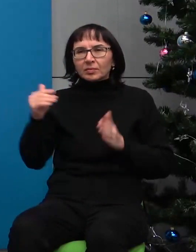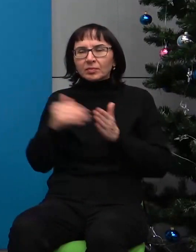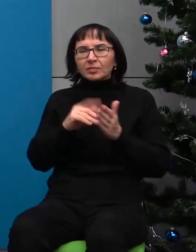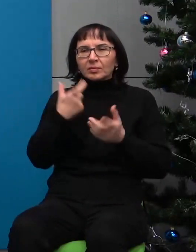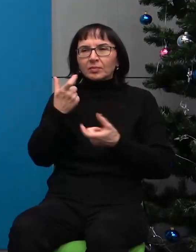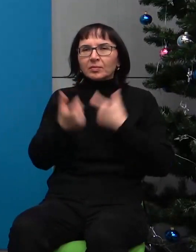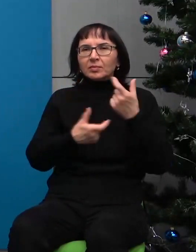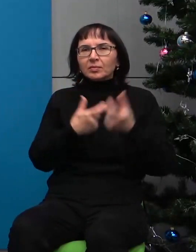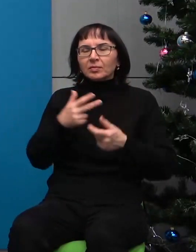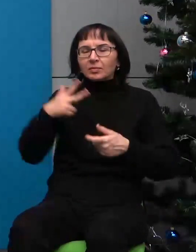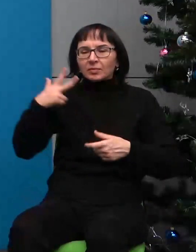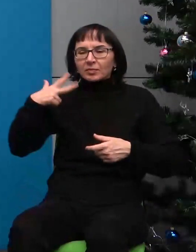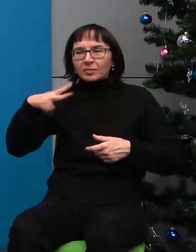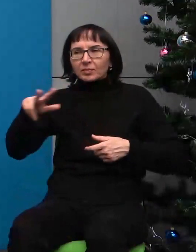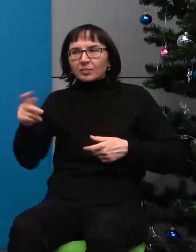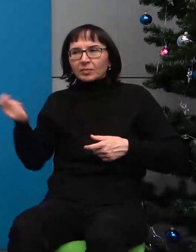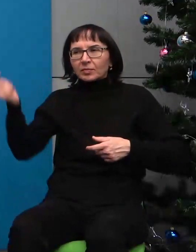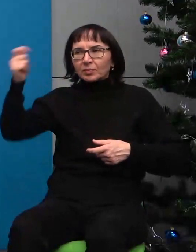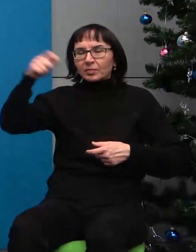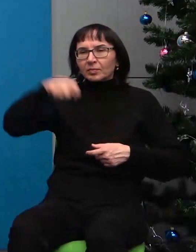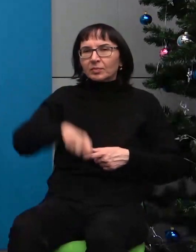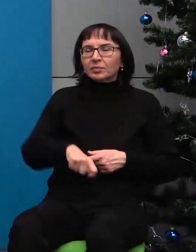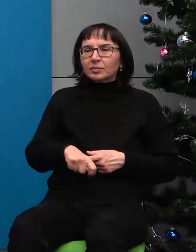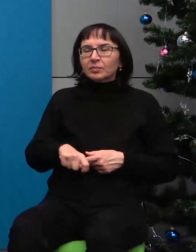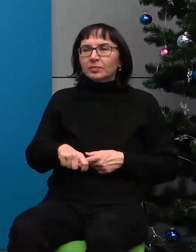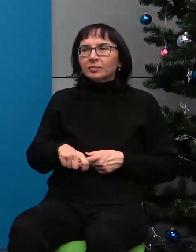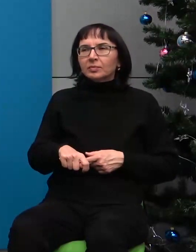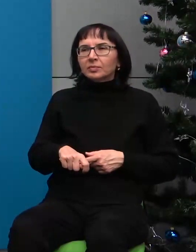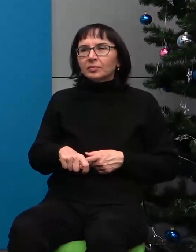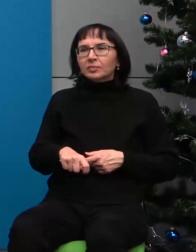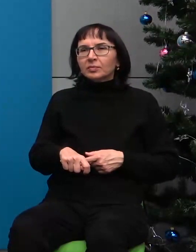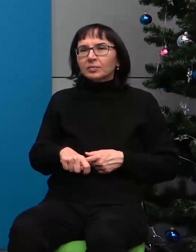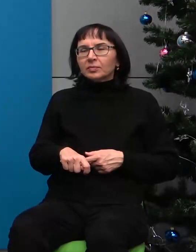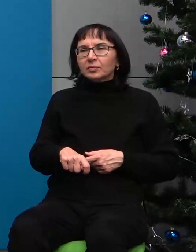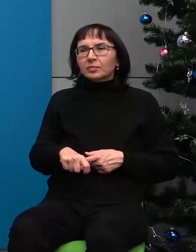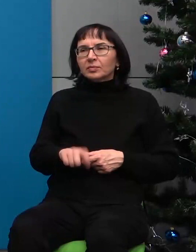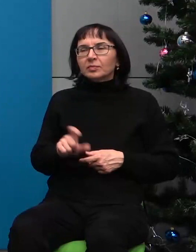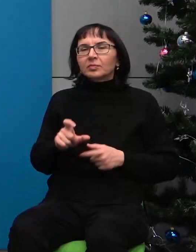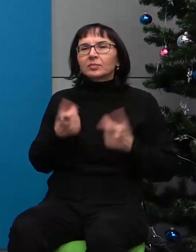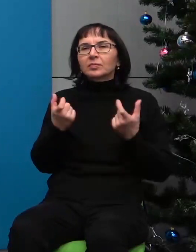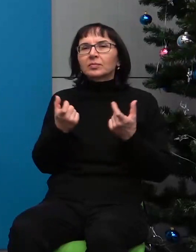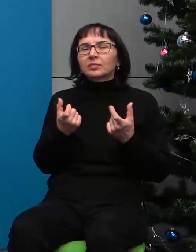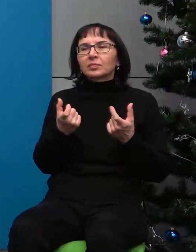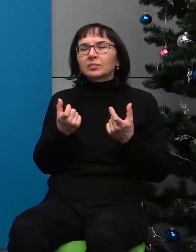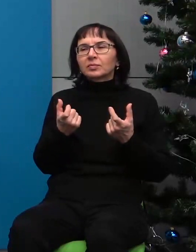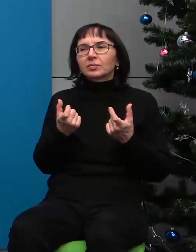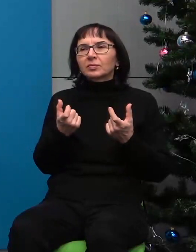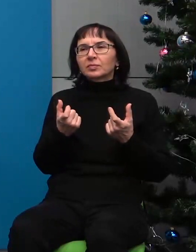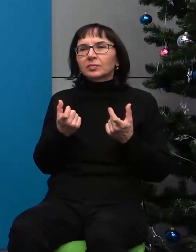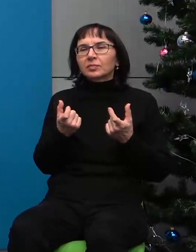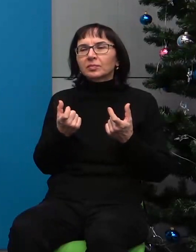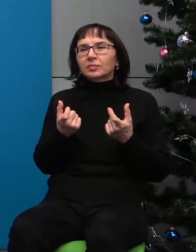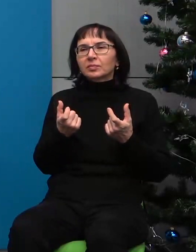I po tych 3 tygodniach przyjechali, to jak końcowo myślicie, co się wydarzyło?